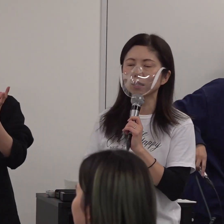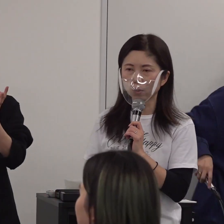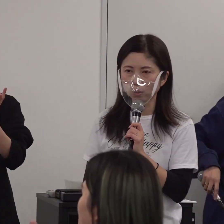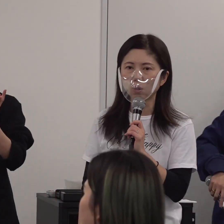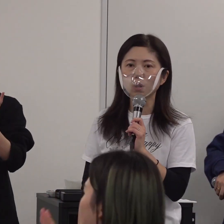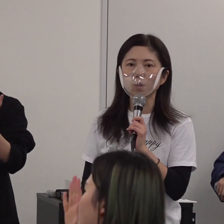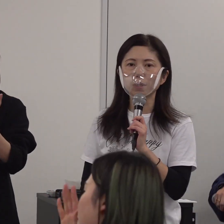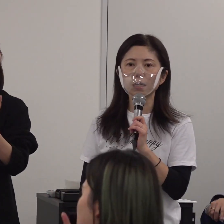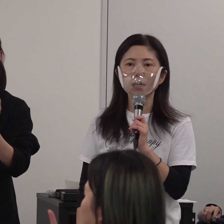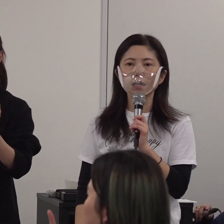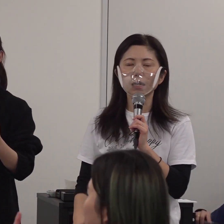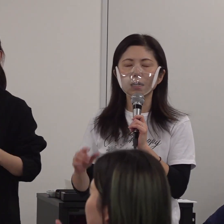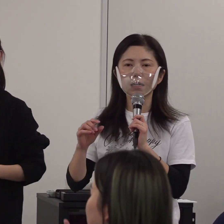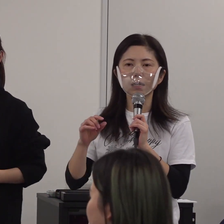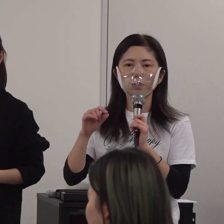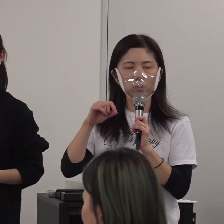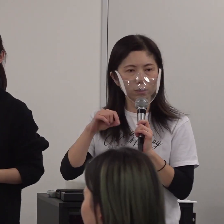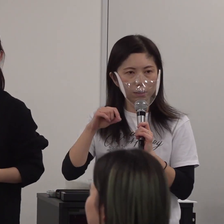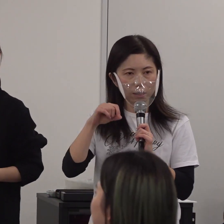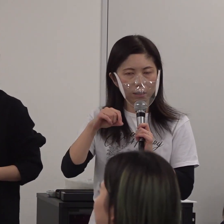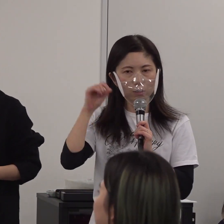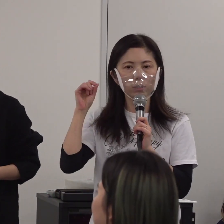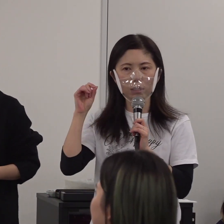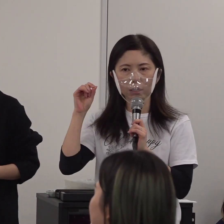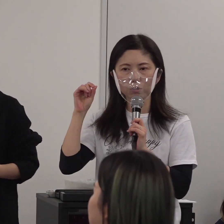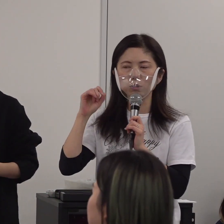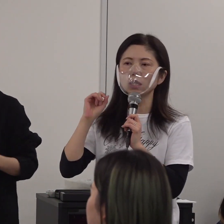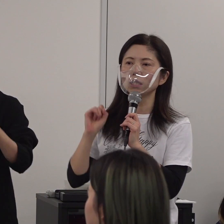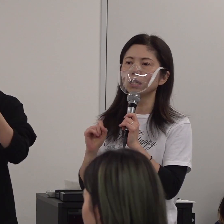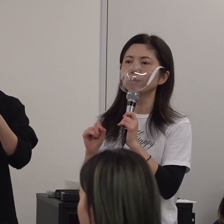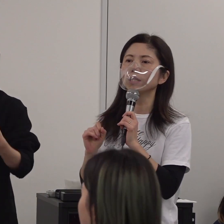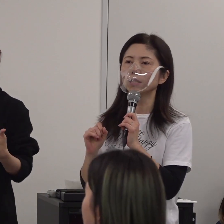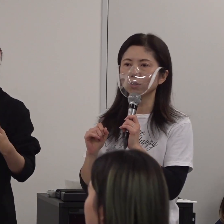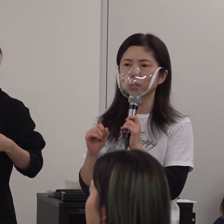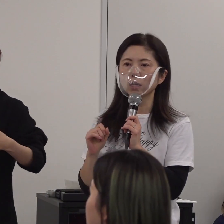また結果によってね抽選になりましたので